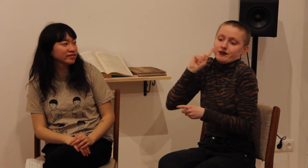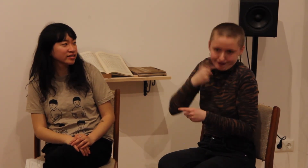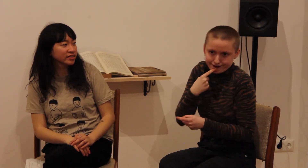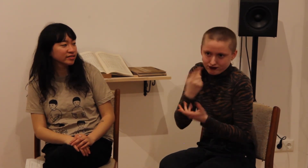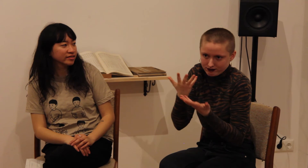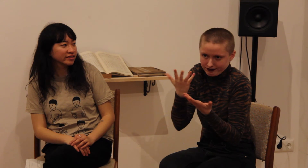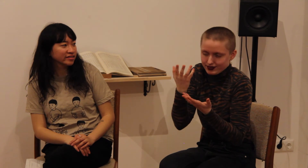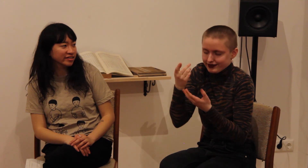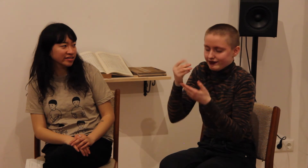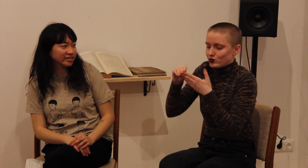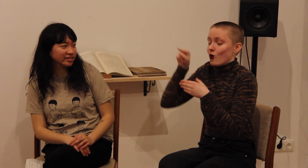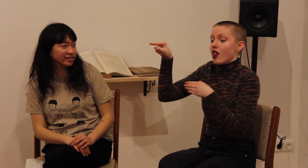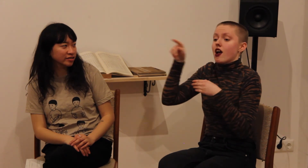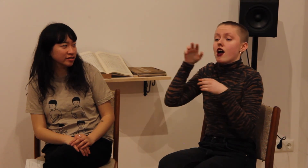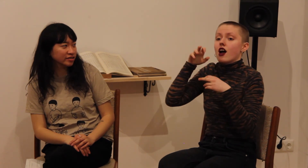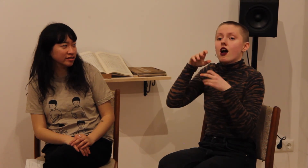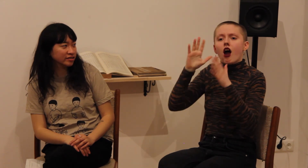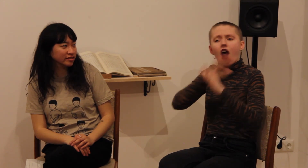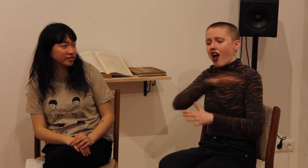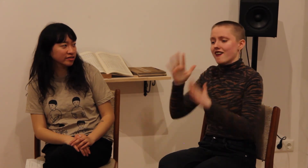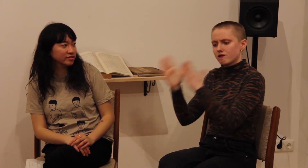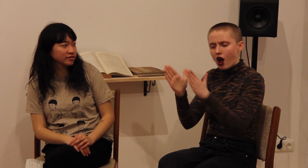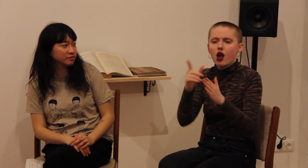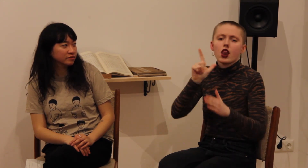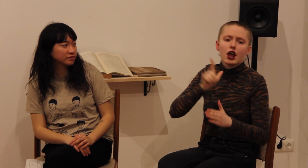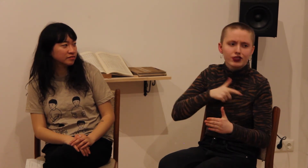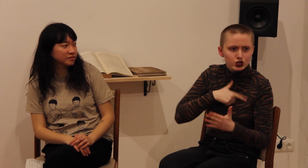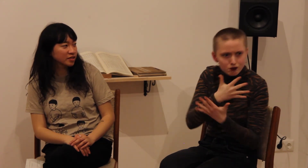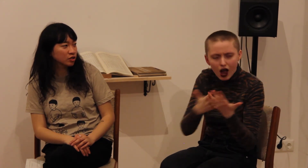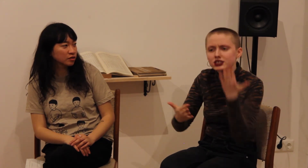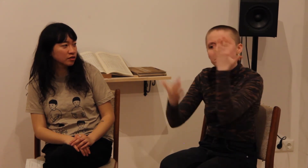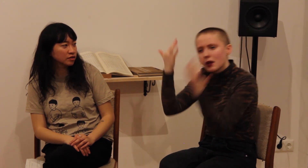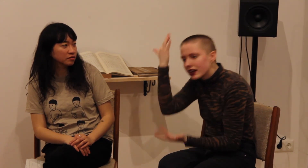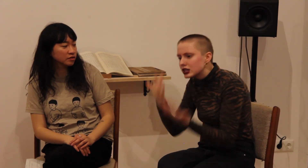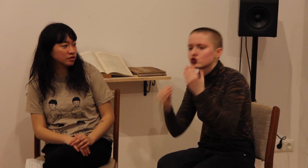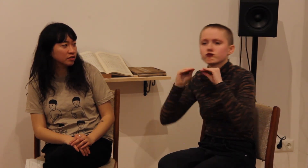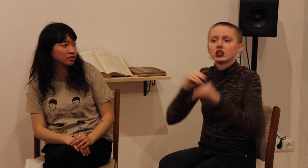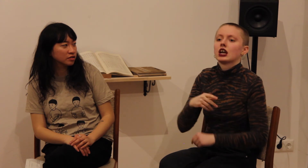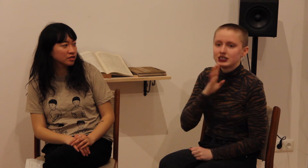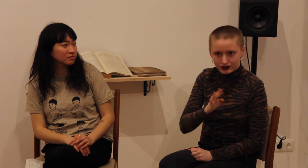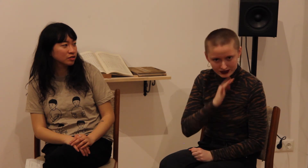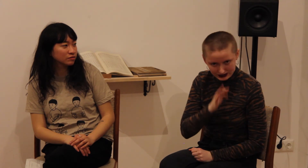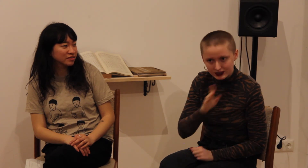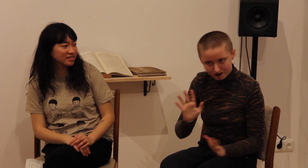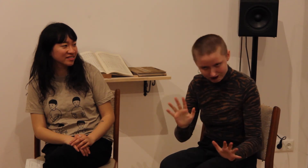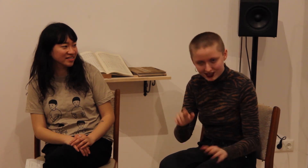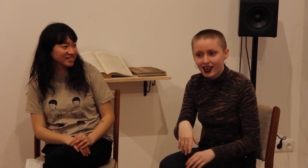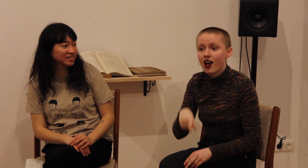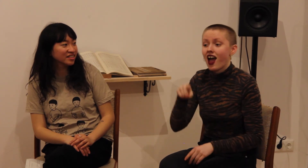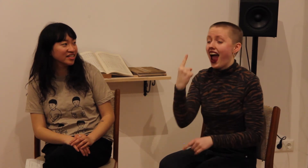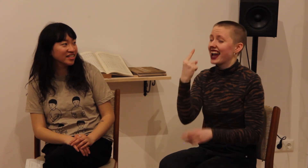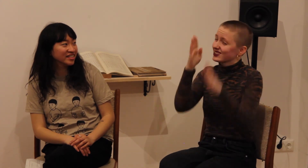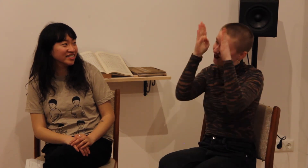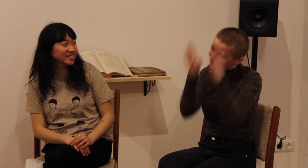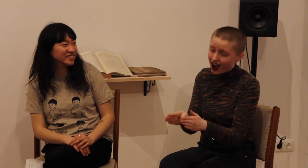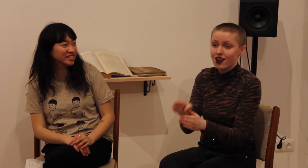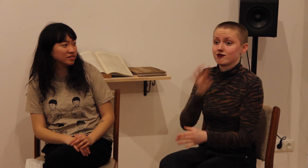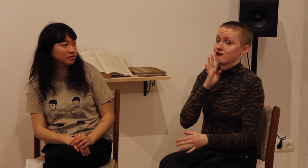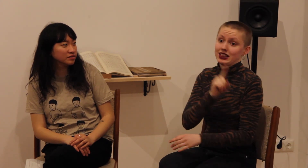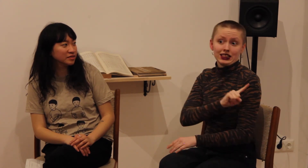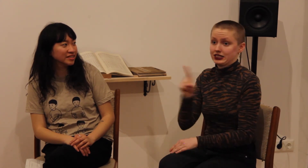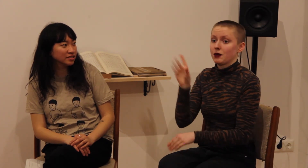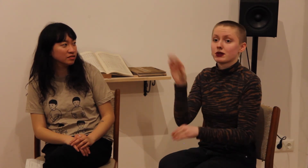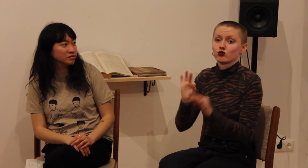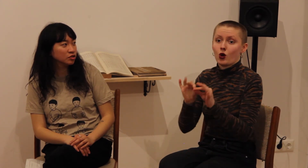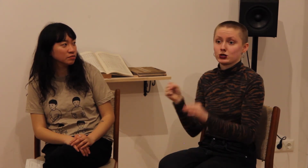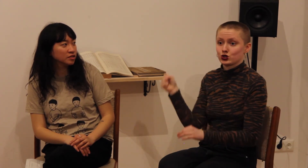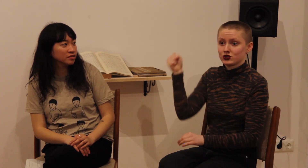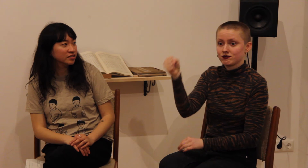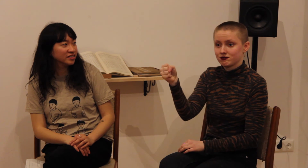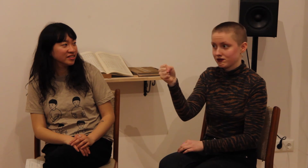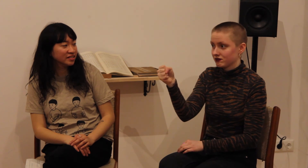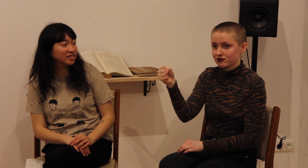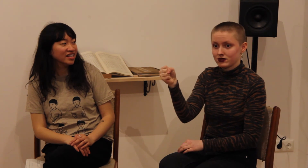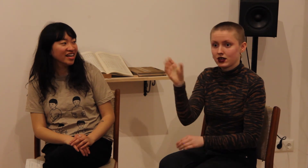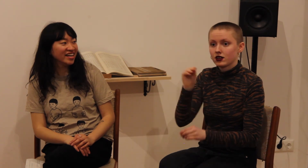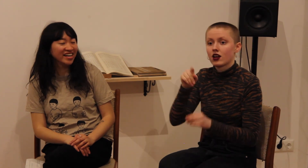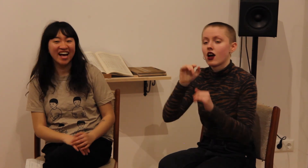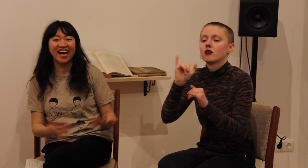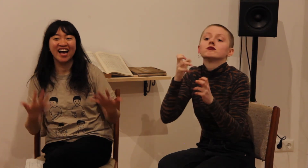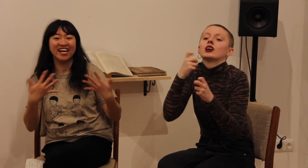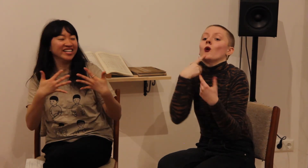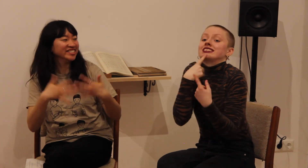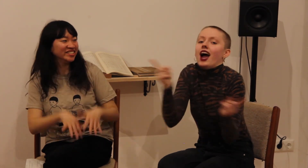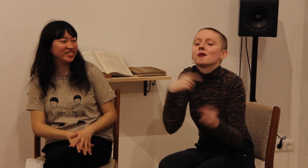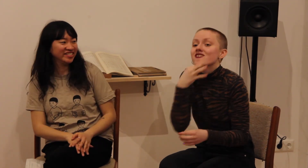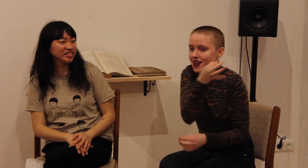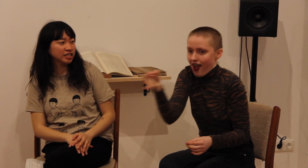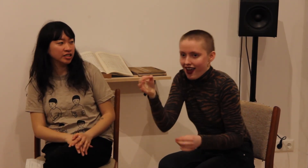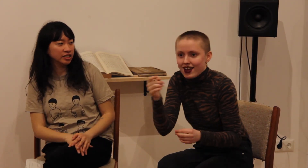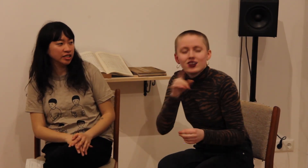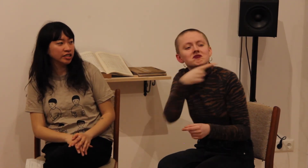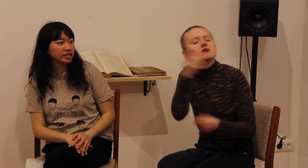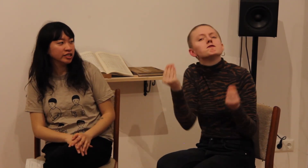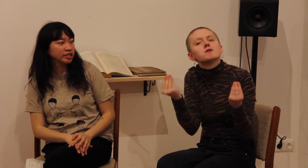In der Schule werden viele Fächer, wie z.B. Mathe, wird nur in Lautsprache unterrichtet.